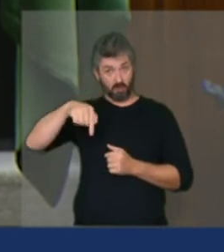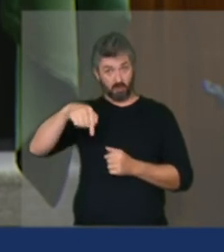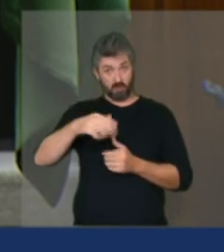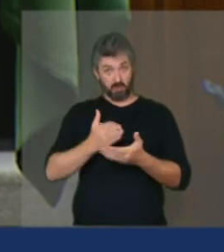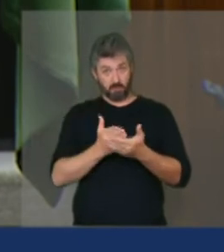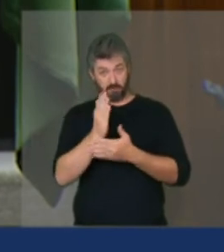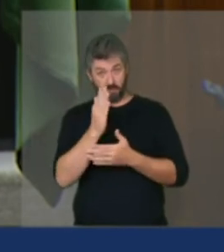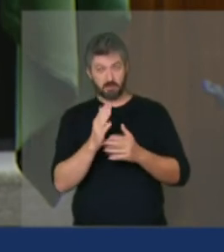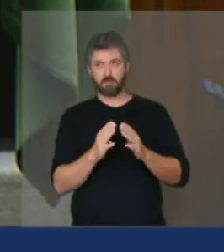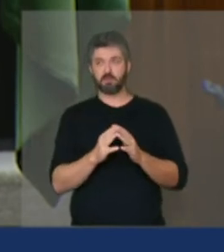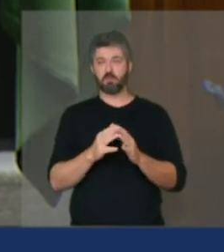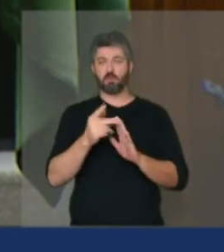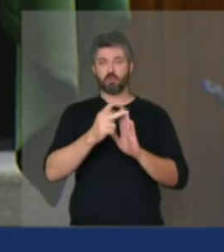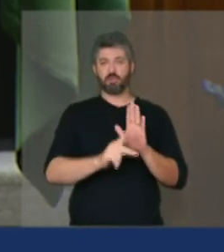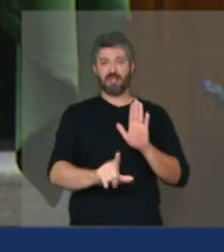PARLAMENTO? ONTEM FOI APROVADO AQUI O PL DA GRILAGEM. HÁ UNS